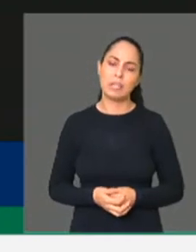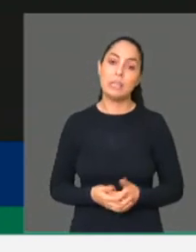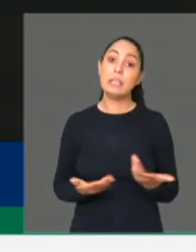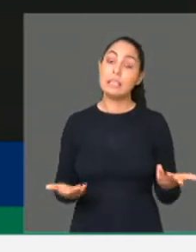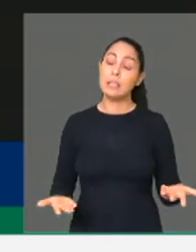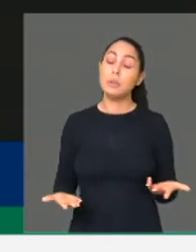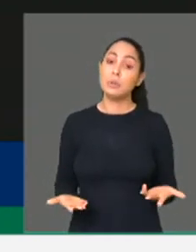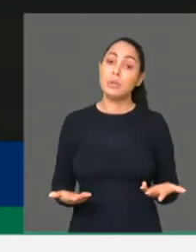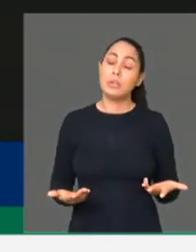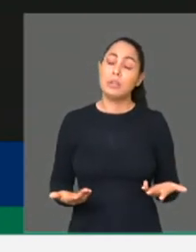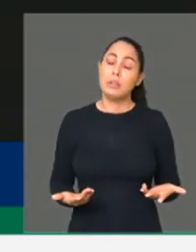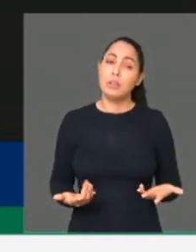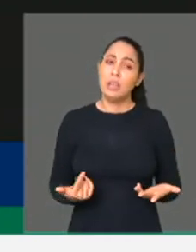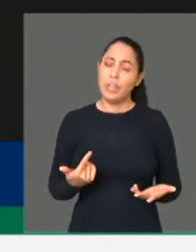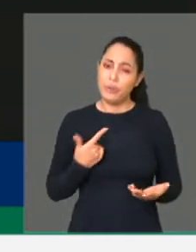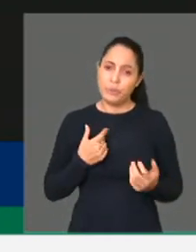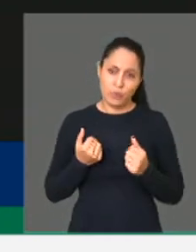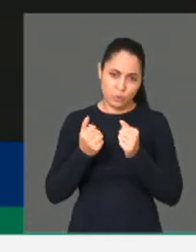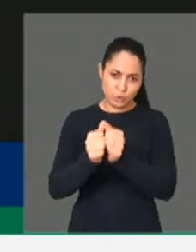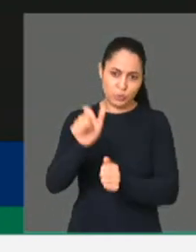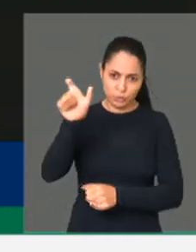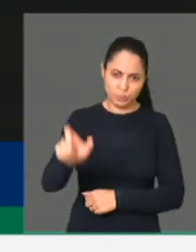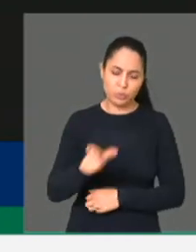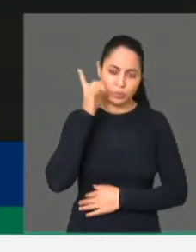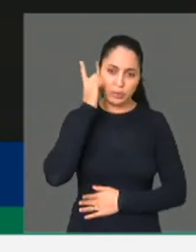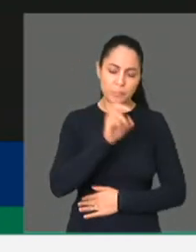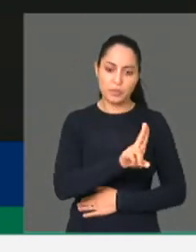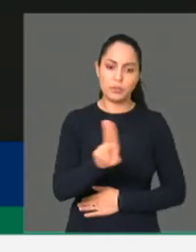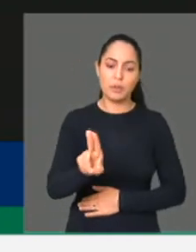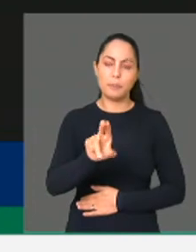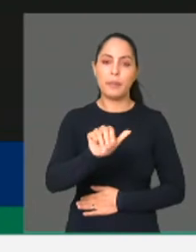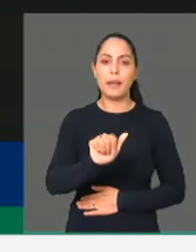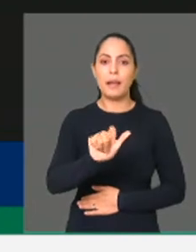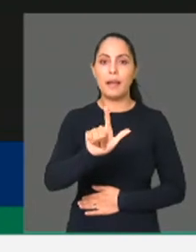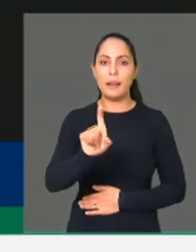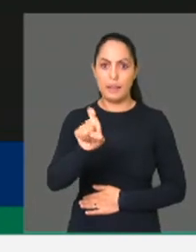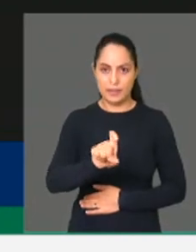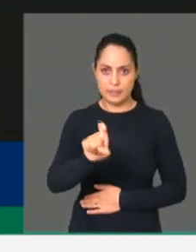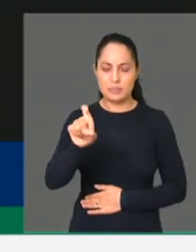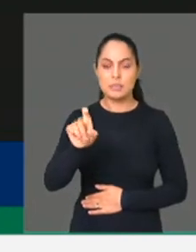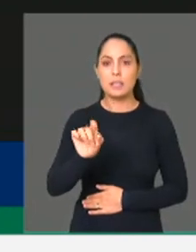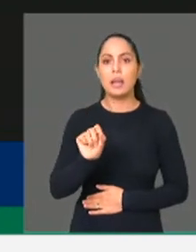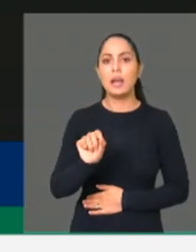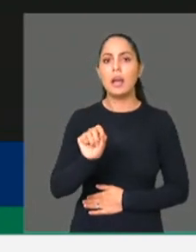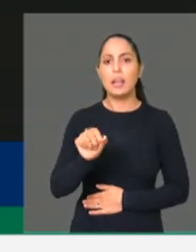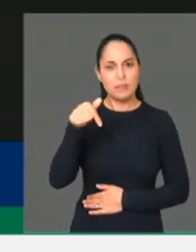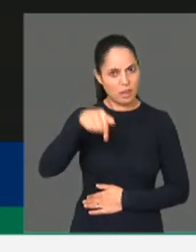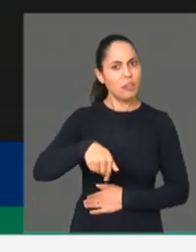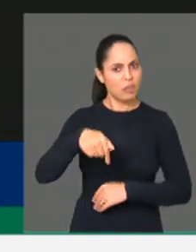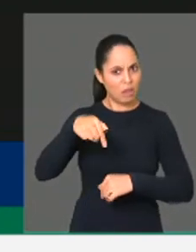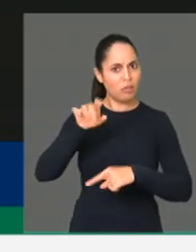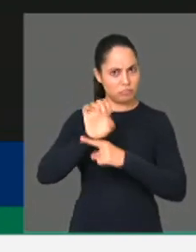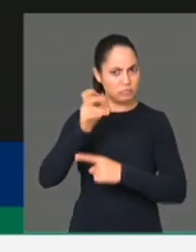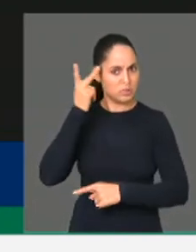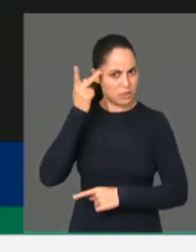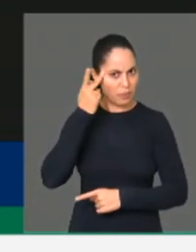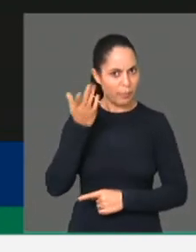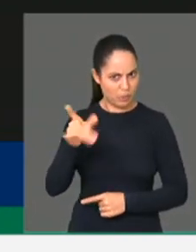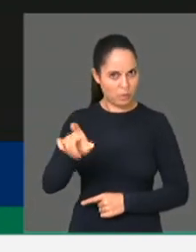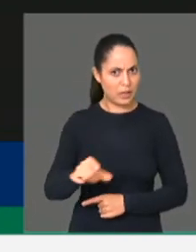ATÉ SIGNIFICAR UM FREIO AQUELES INADIMPLENTES QUE FAZEM ISSO PROPOSITALMENTE, FORAM LÁ, PEGARAM O SEU DINHEIRO, FIZERAM O QUE